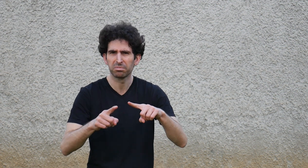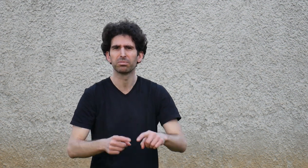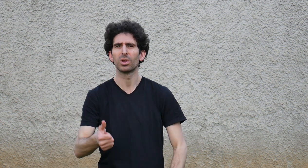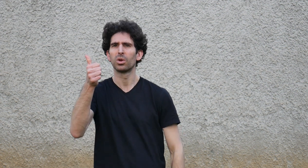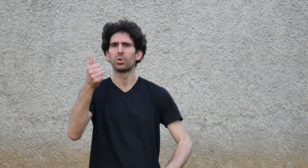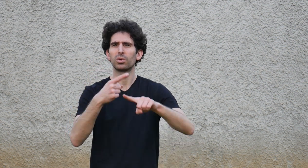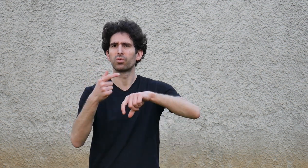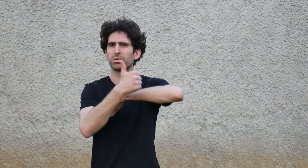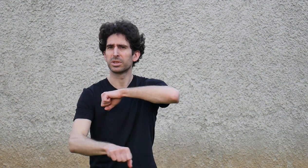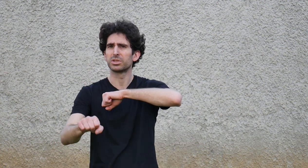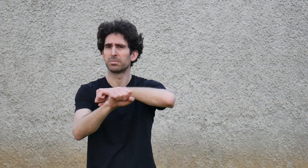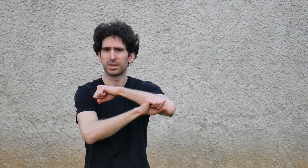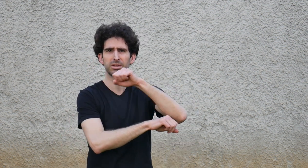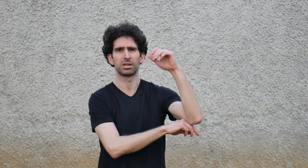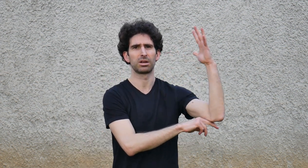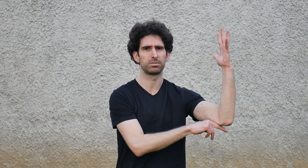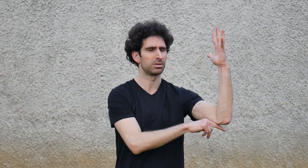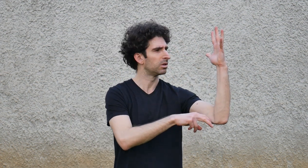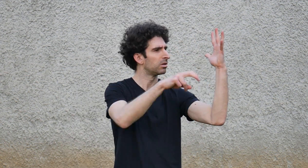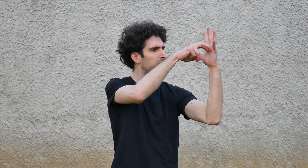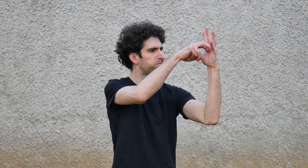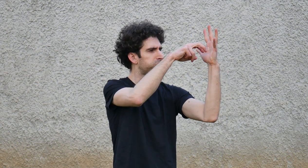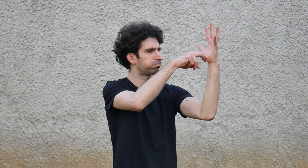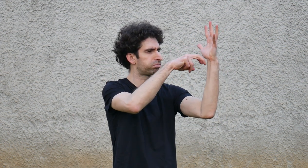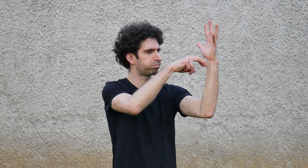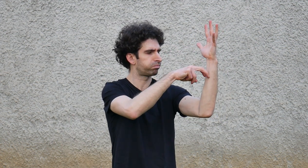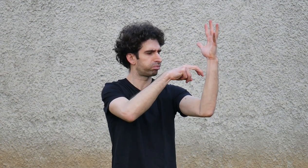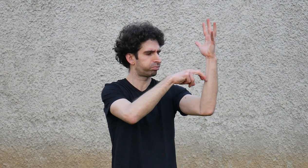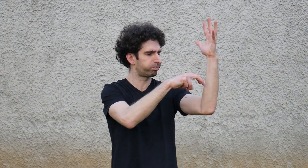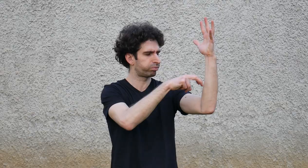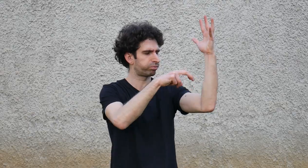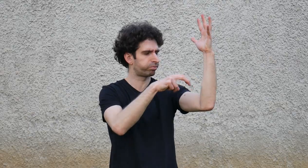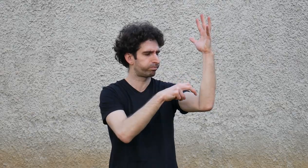Une fois par semaine, les paresseux descendent de l'arbre.